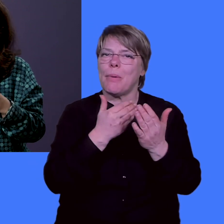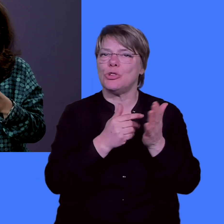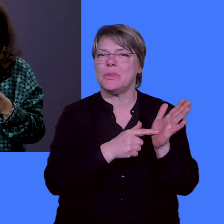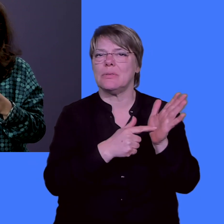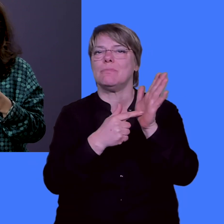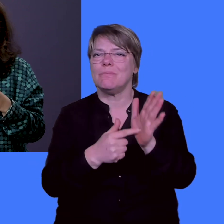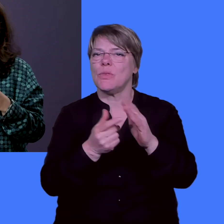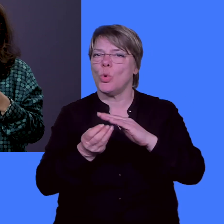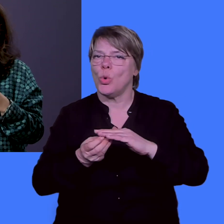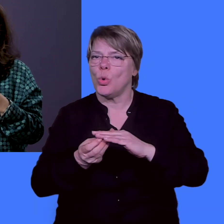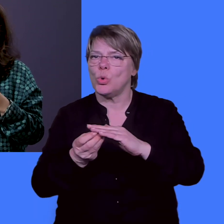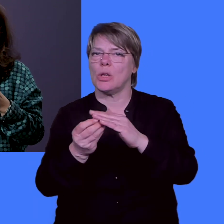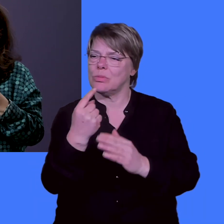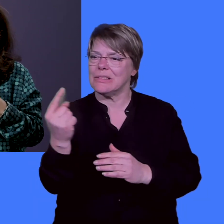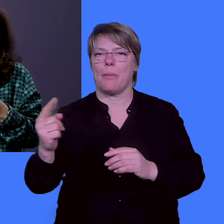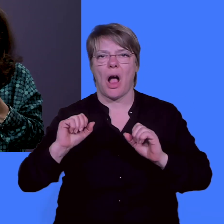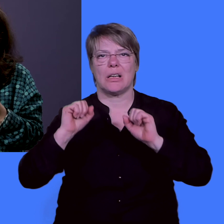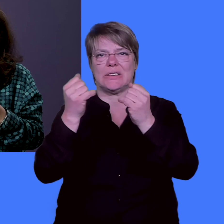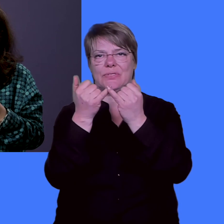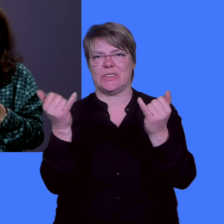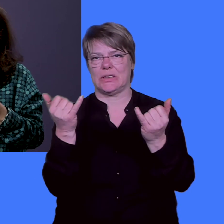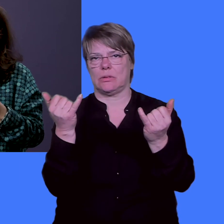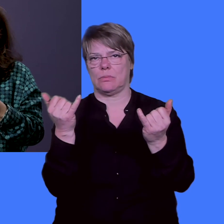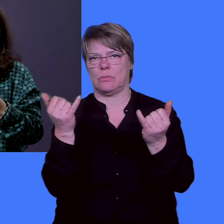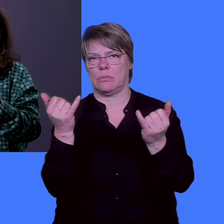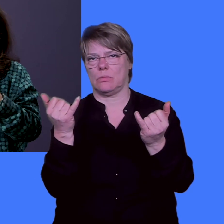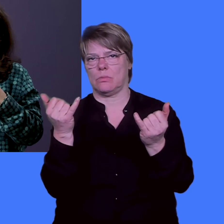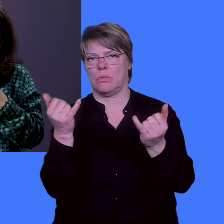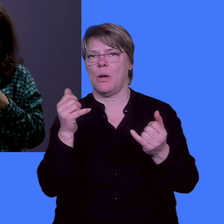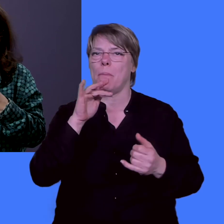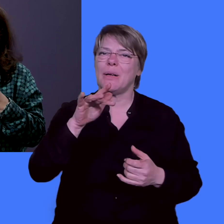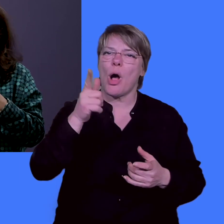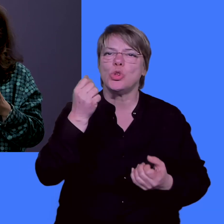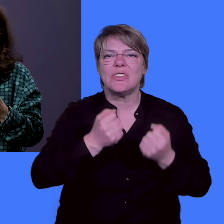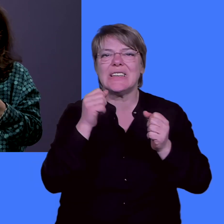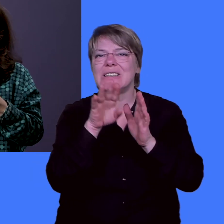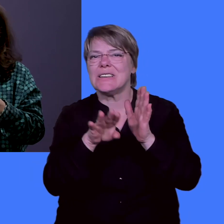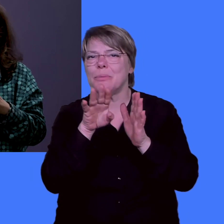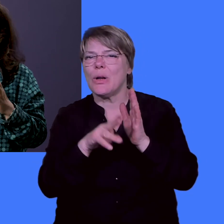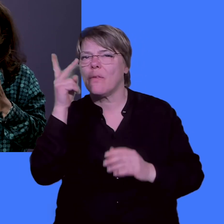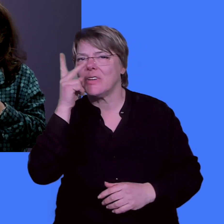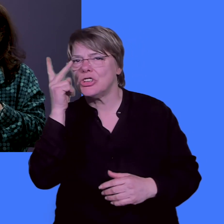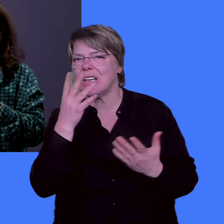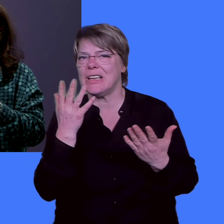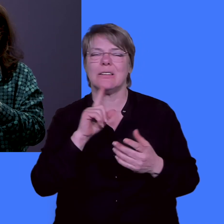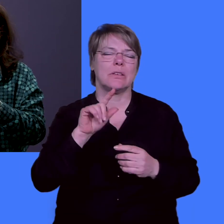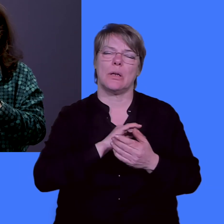mit Absichten zu tun hat, dass es Strukturen gibt, die per se Kinder diskriminieren und ausgrenzen.